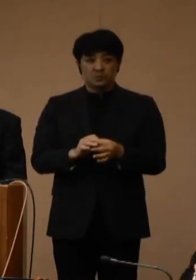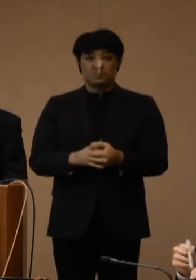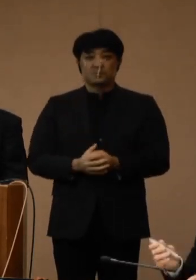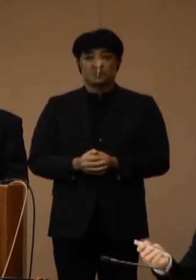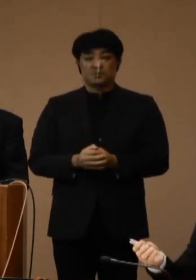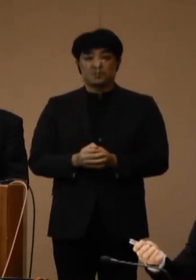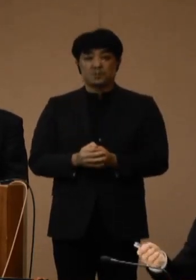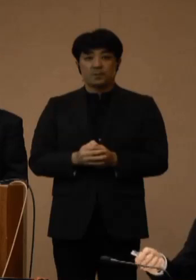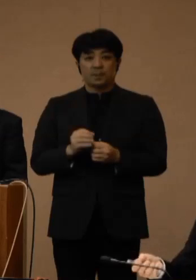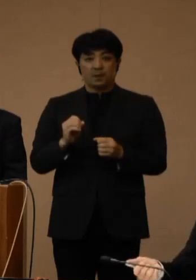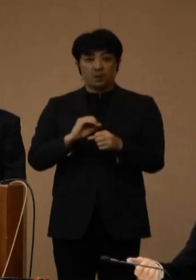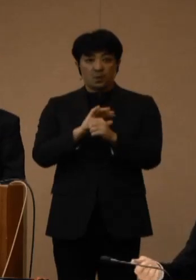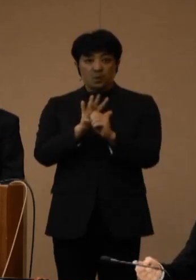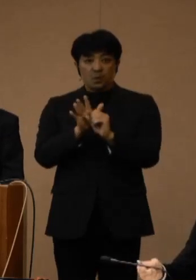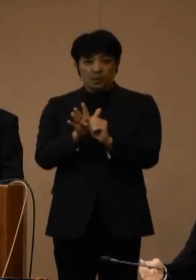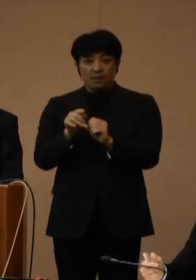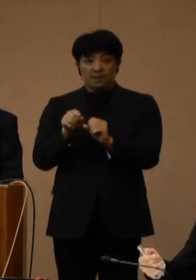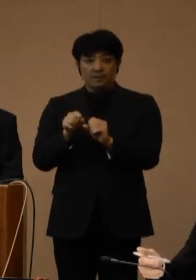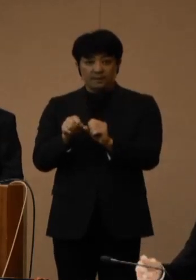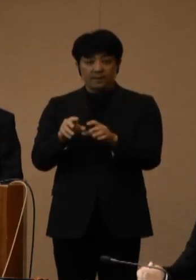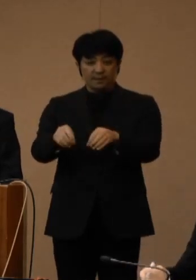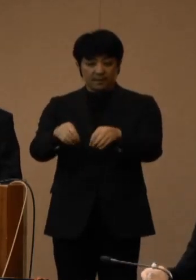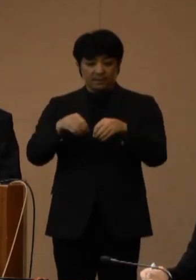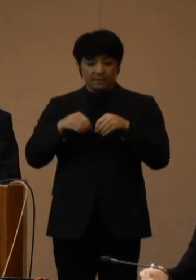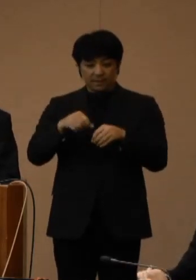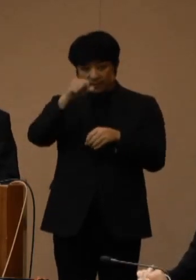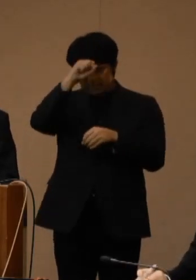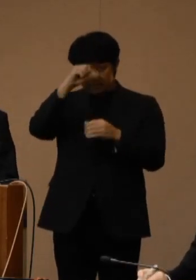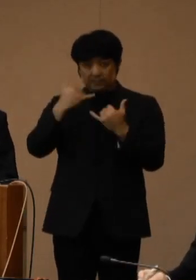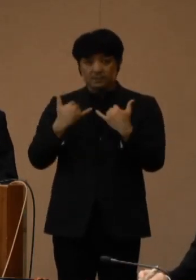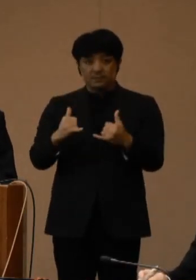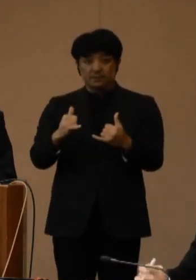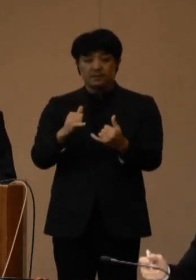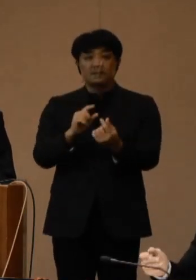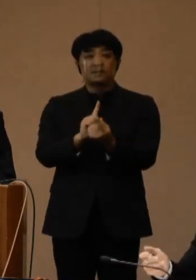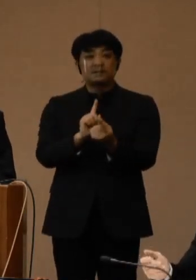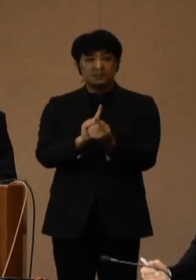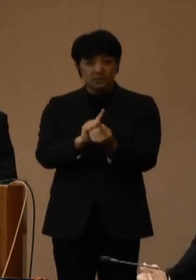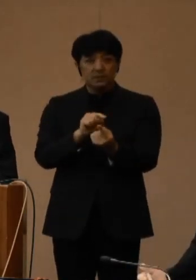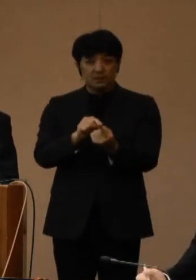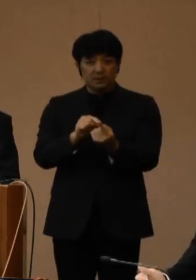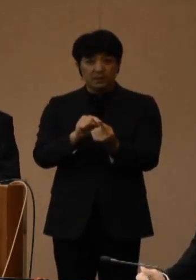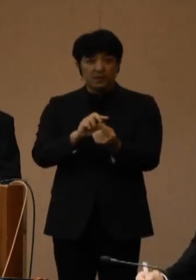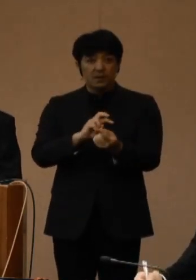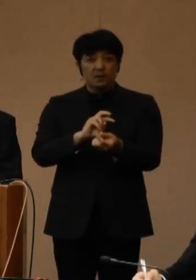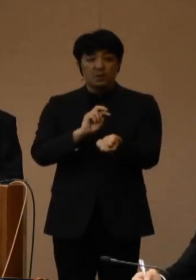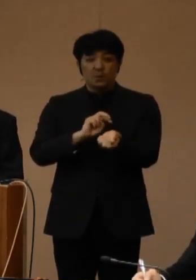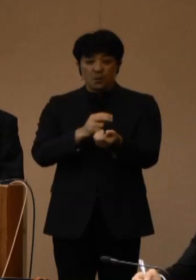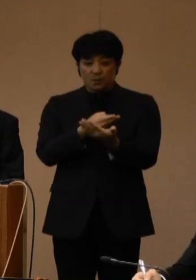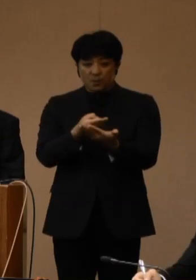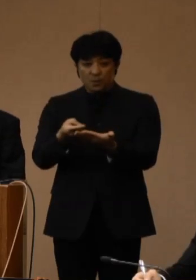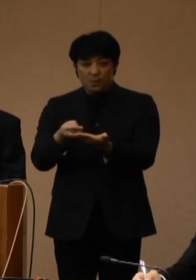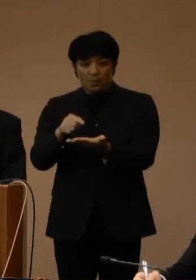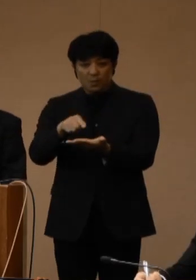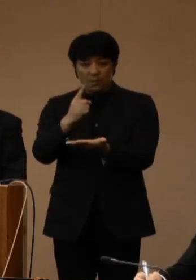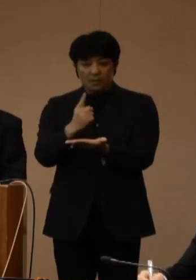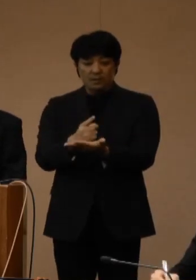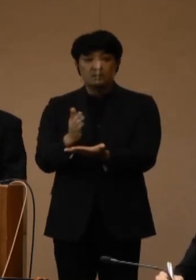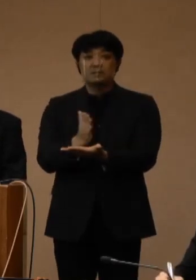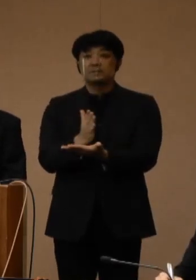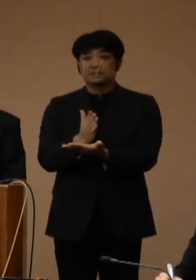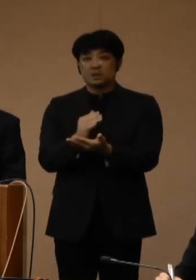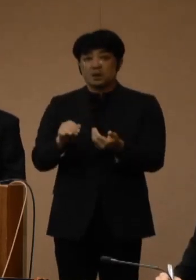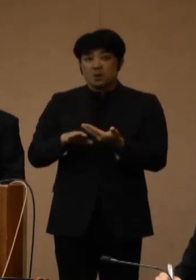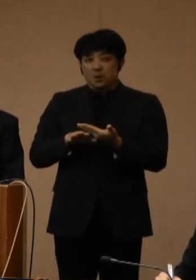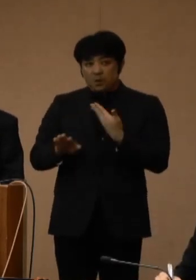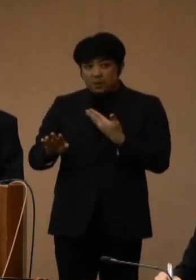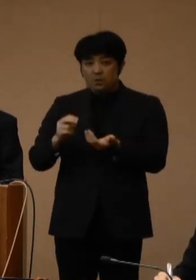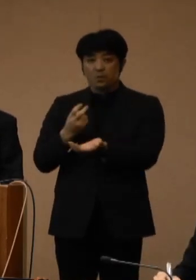新型コロナに感染した患者さんのために確保している病床だけでなく、その他の患者さんのための病床が不足し